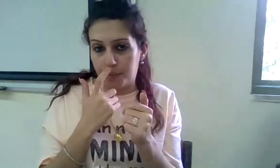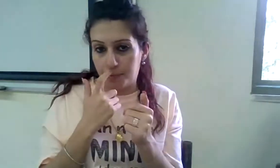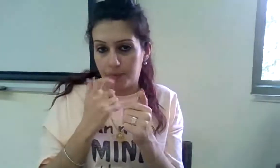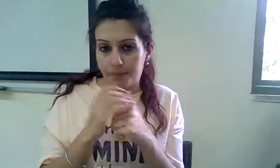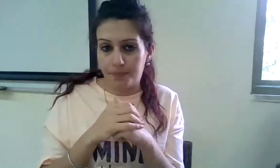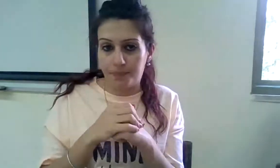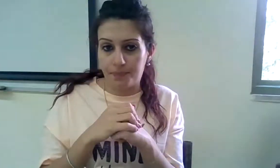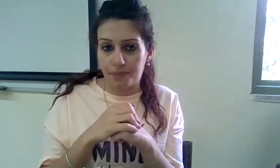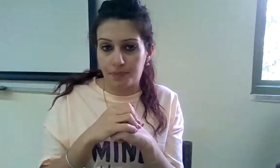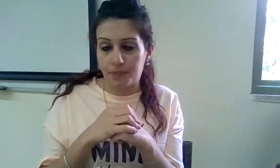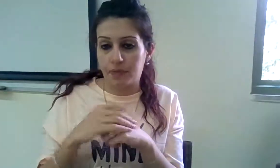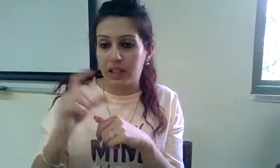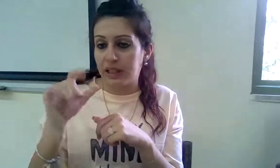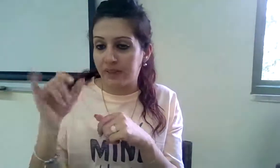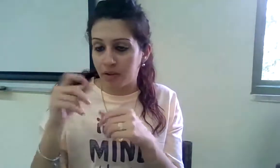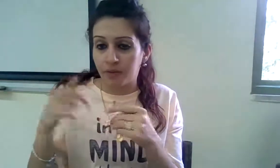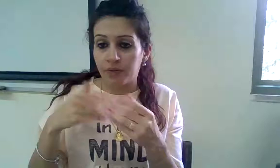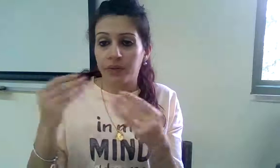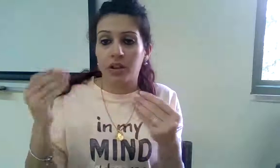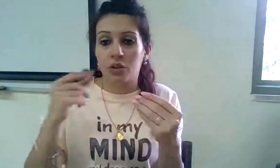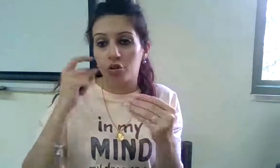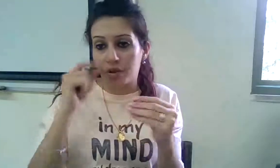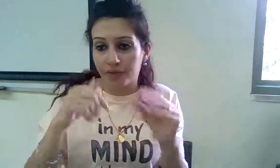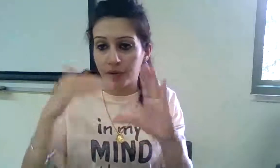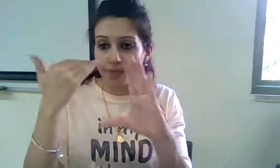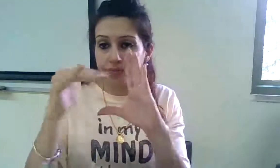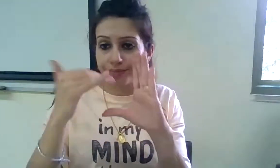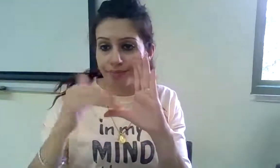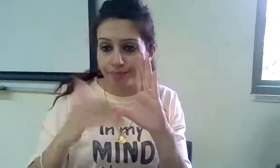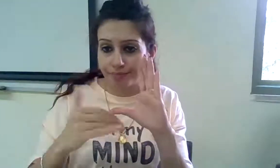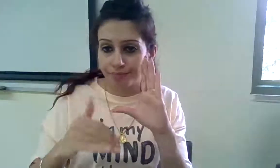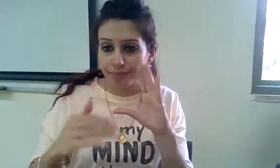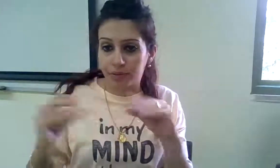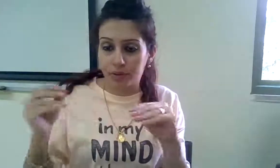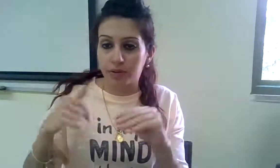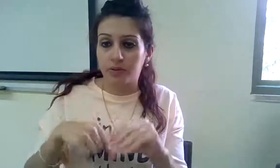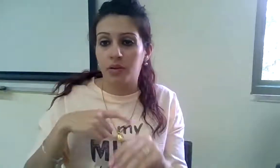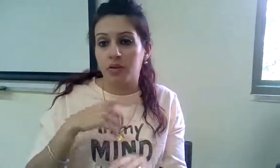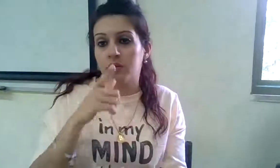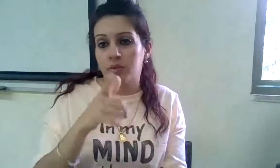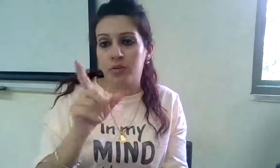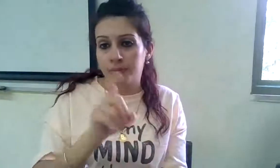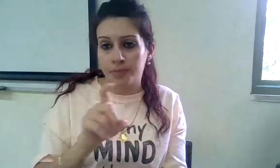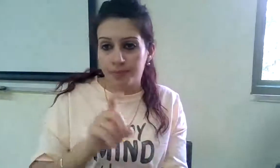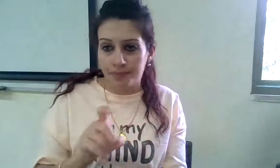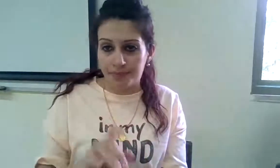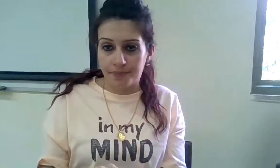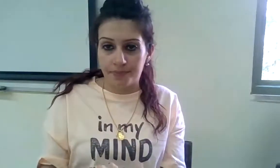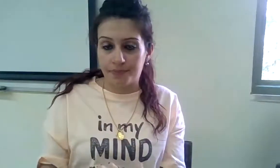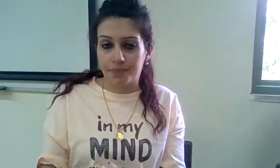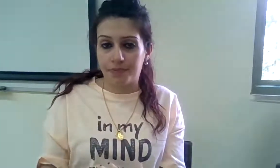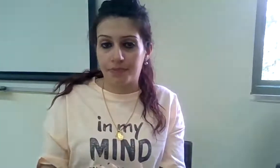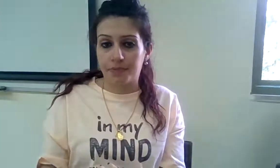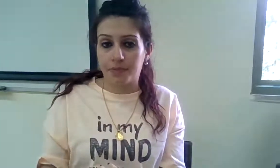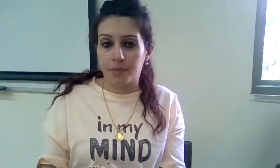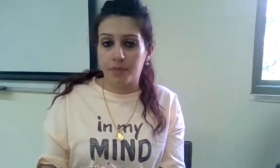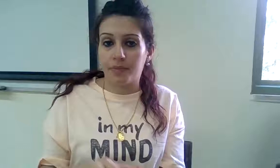أيضا أعطى المشارك مثالا على اذا ما كان على الأنشطة التربوية أن تقوم بنهج معين